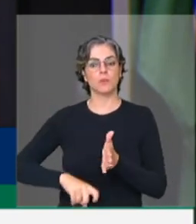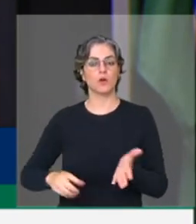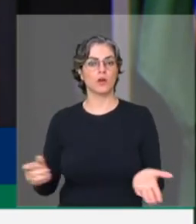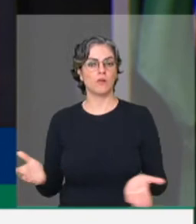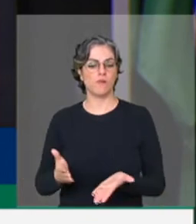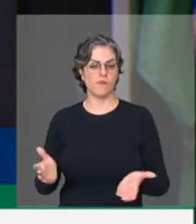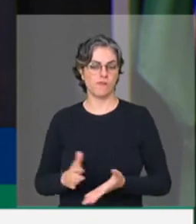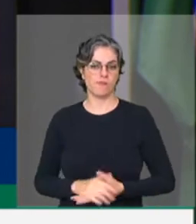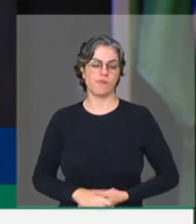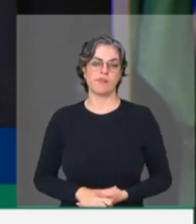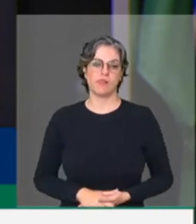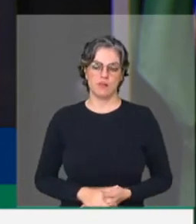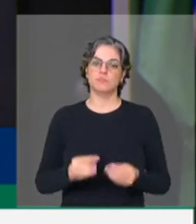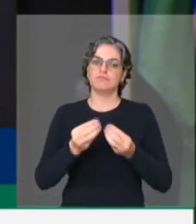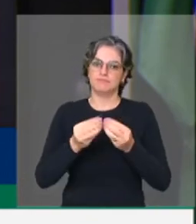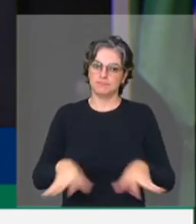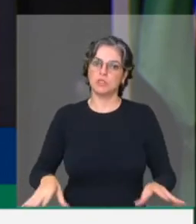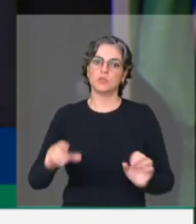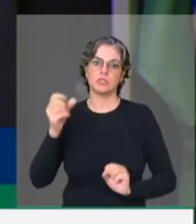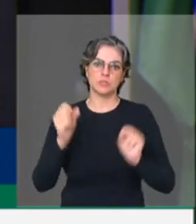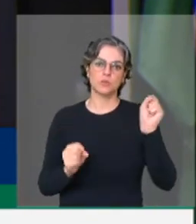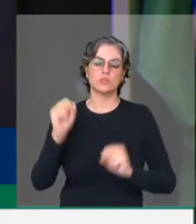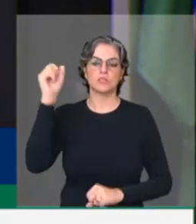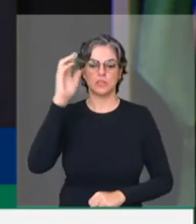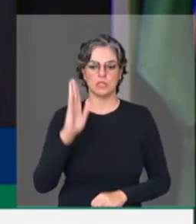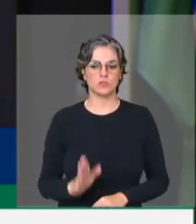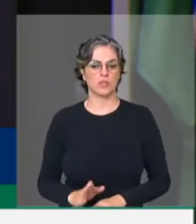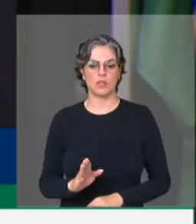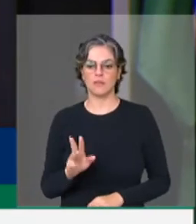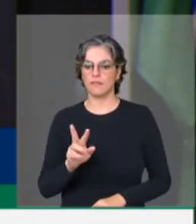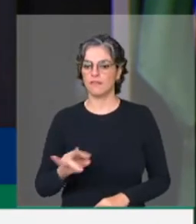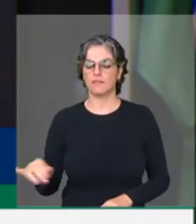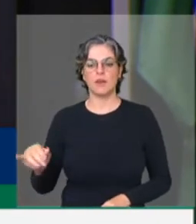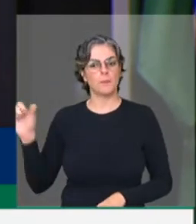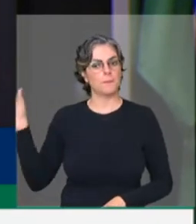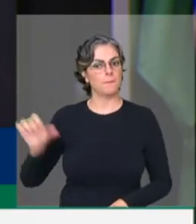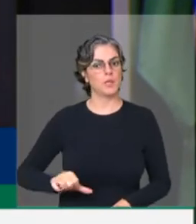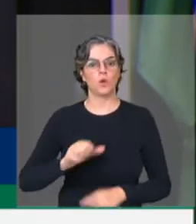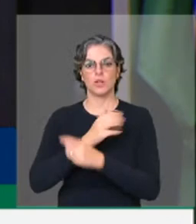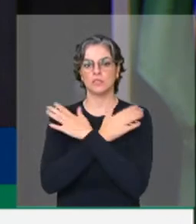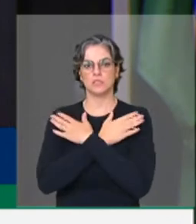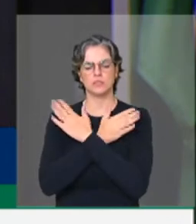MAIS A INDÚSTRIA NACIONAL GERANDO AINDA MAIS DESEMPREGO. NÓS PRECISAMOS PAUTAR A